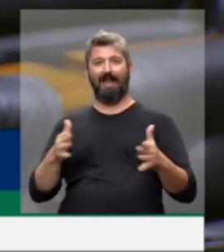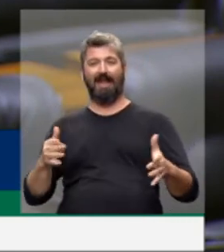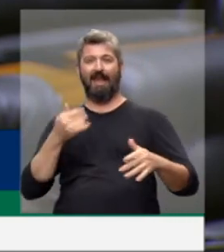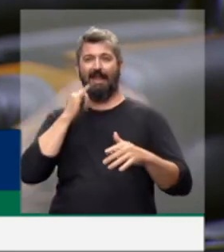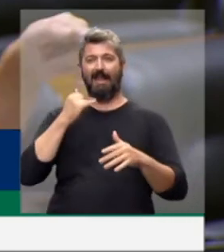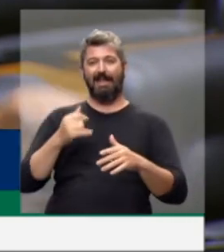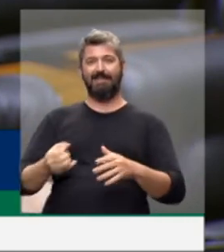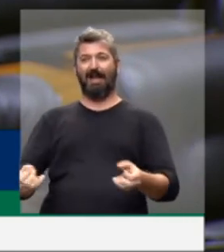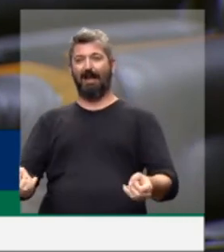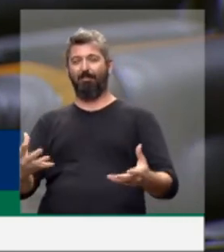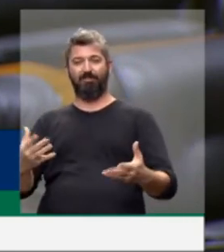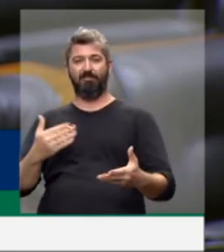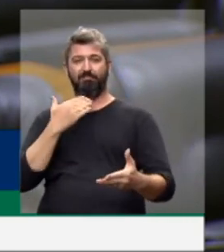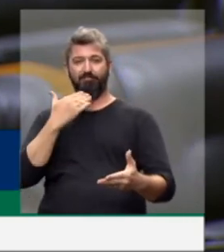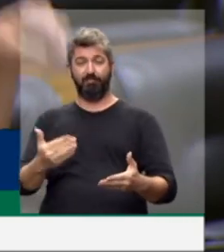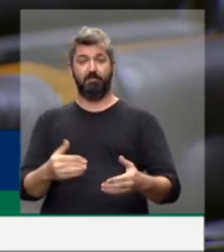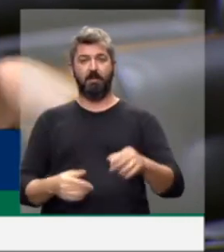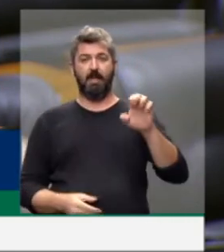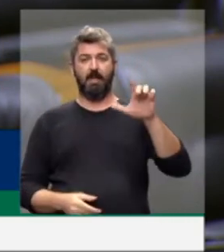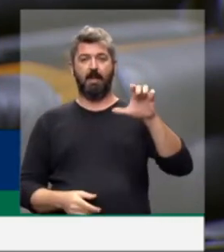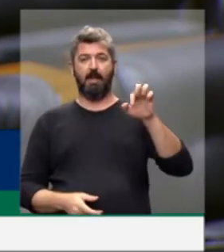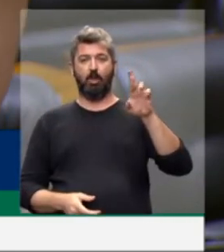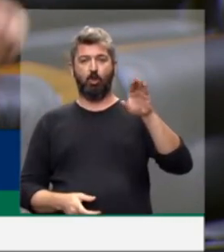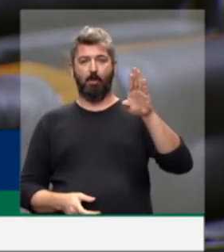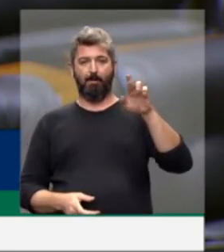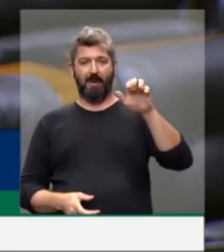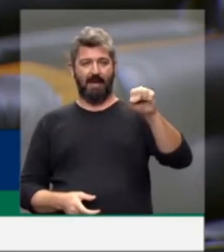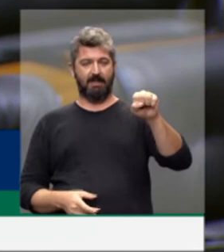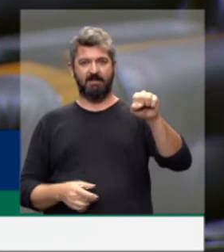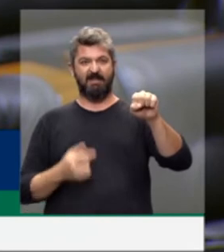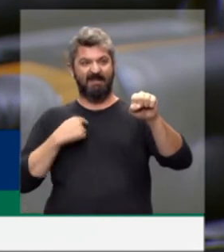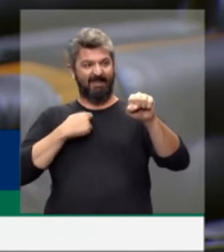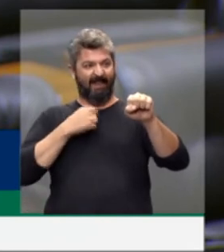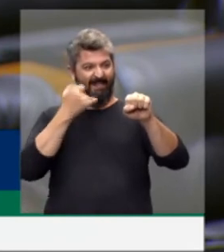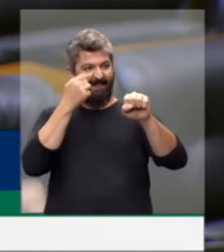LÁ TENTAR RESOLVER NÃO BOLSONARO INAUGURANDO FNER DOR QUE NÃO FUNCIONOU, MAS